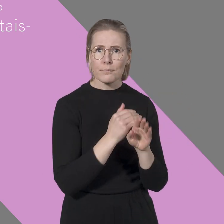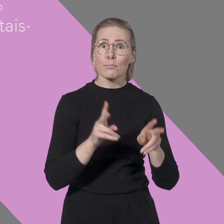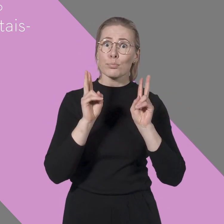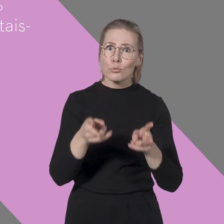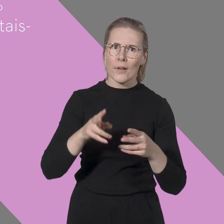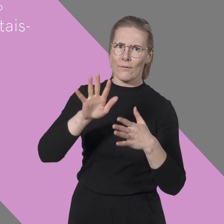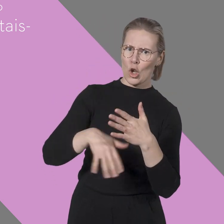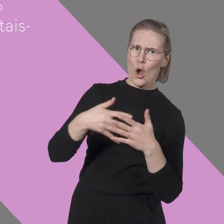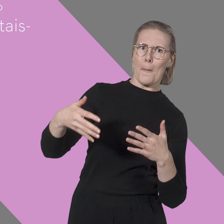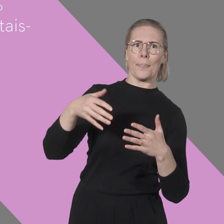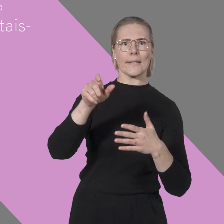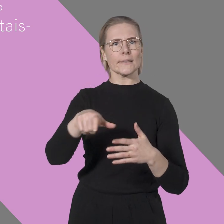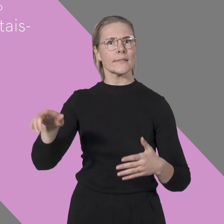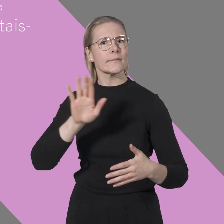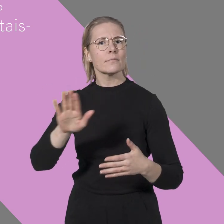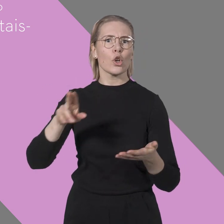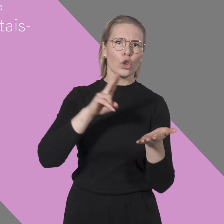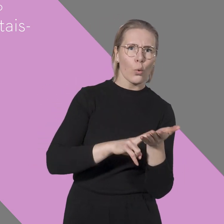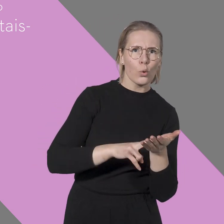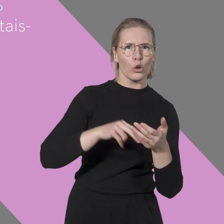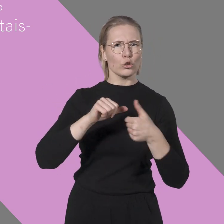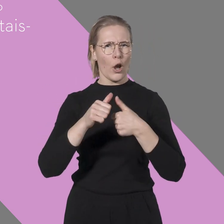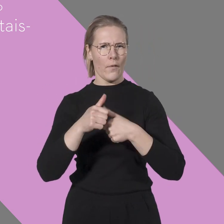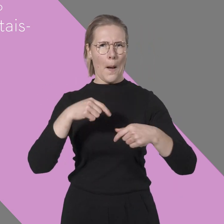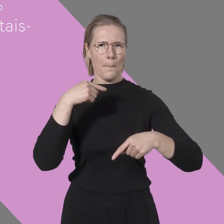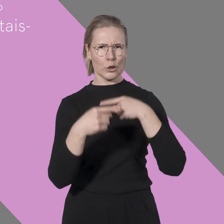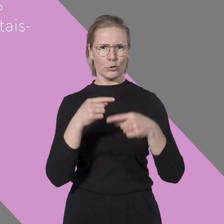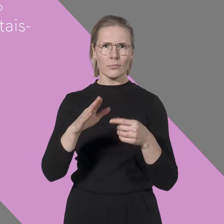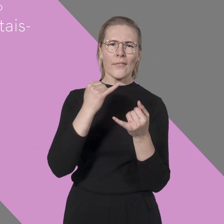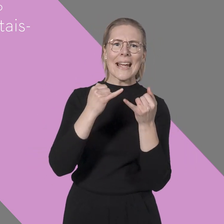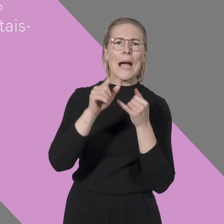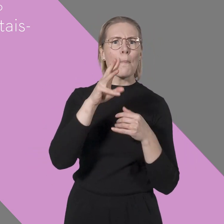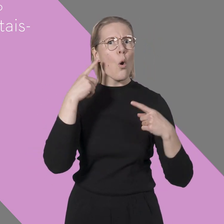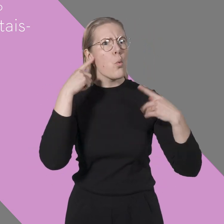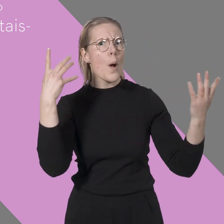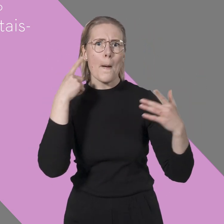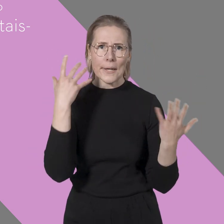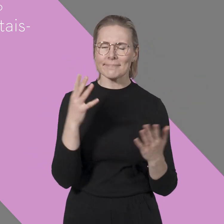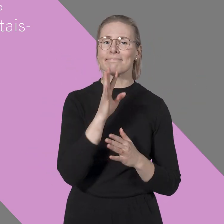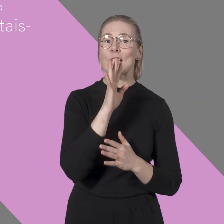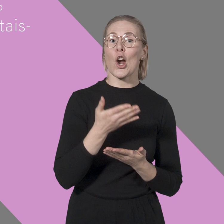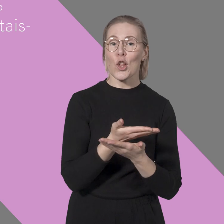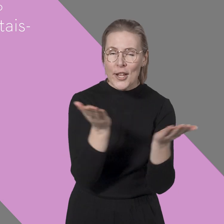sekä viittomakielisten totuus- ja sovintoprosessin viimeisimmät kuulumiset.